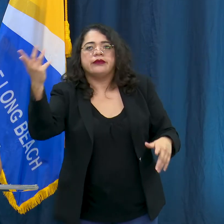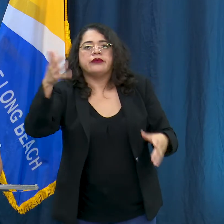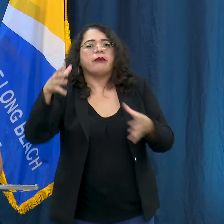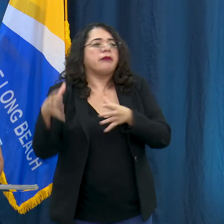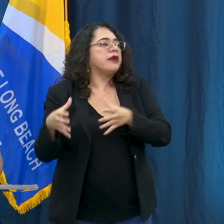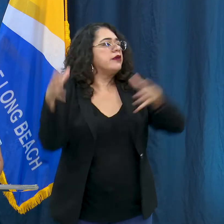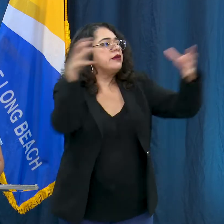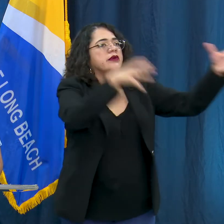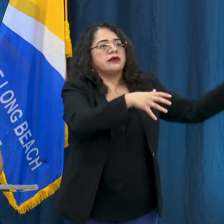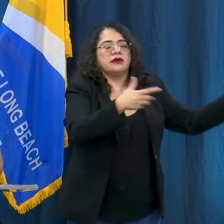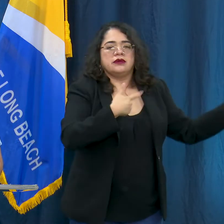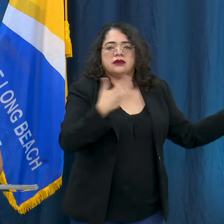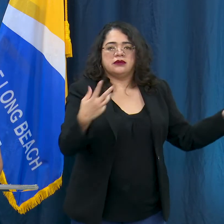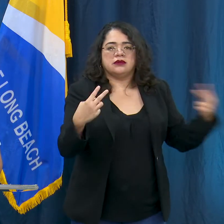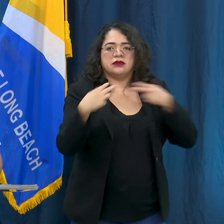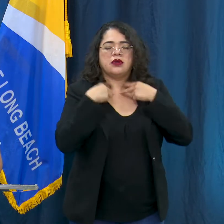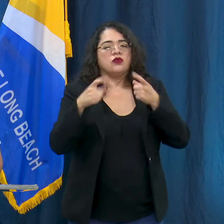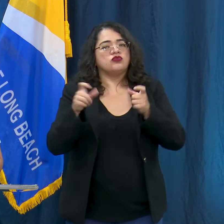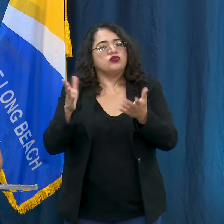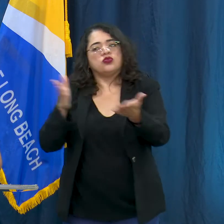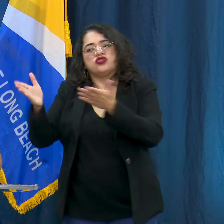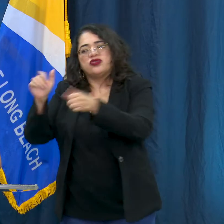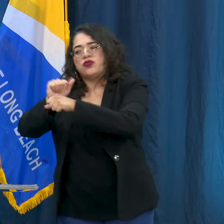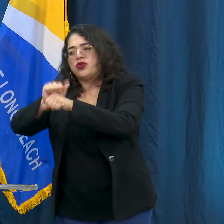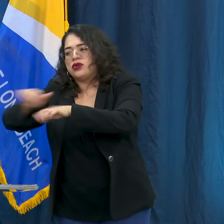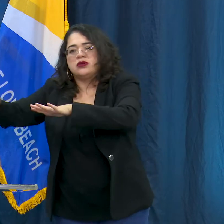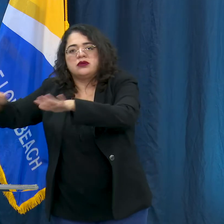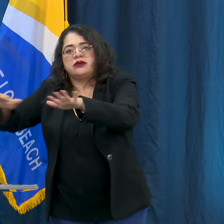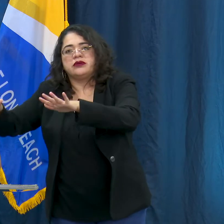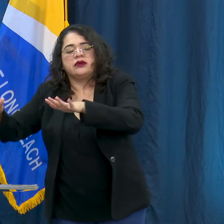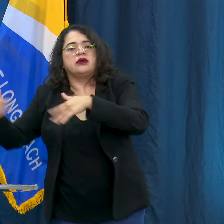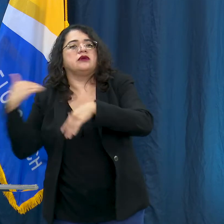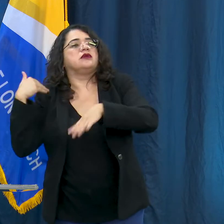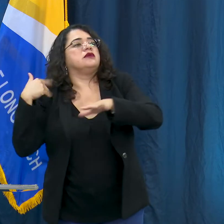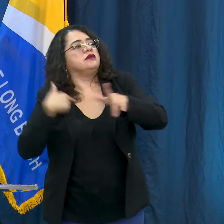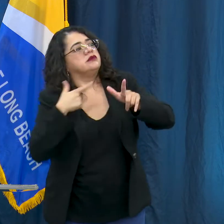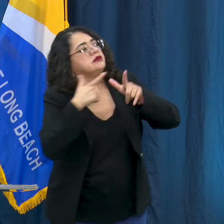es imposible contact Arlo's immediate Ament a mientras que hagan a los cigars